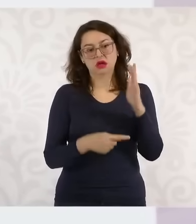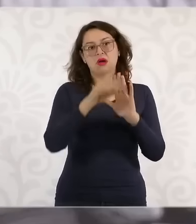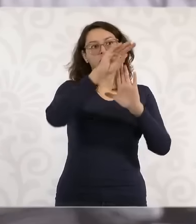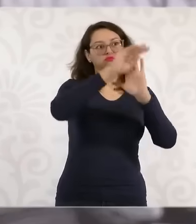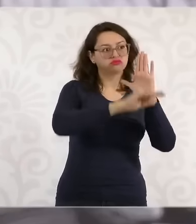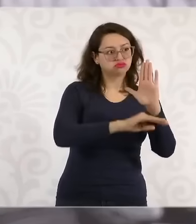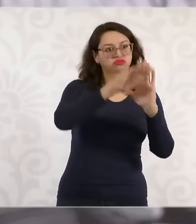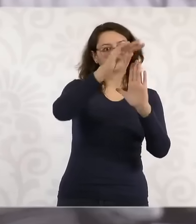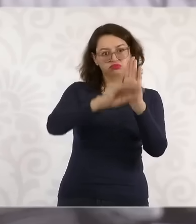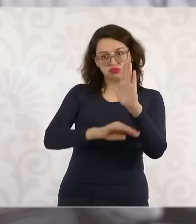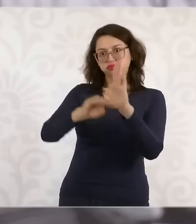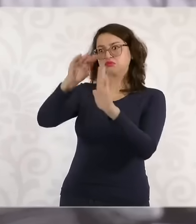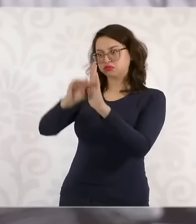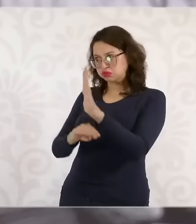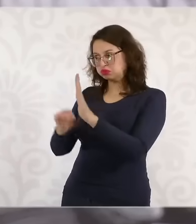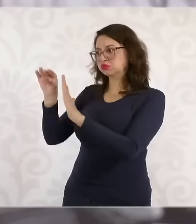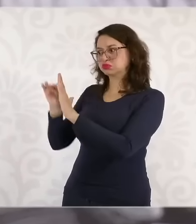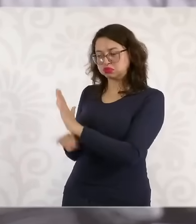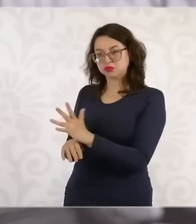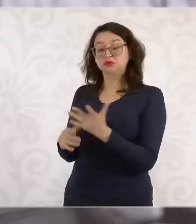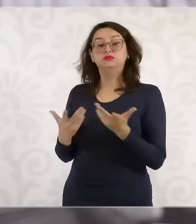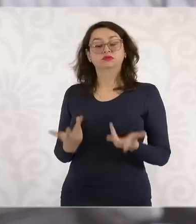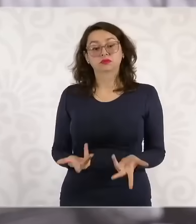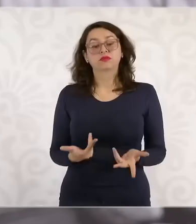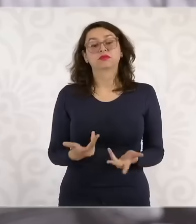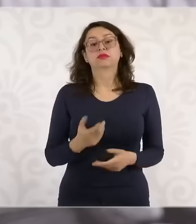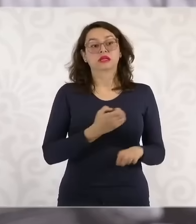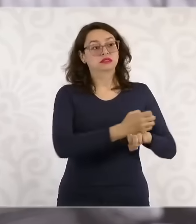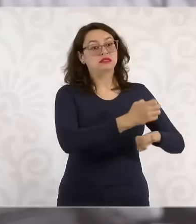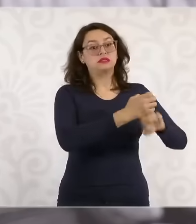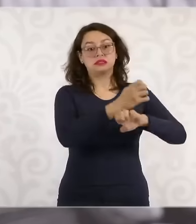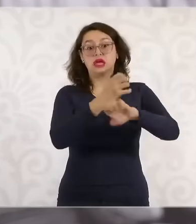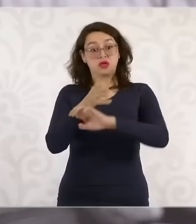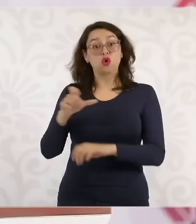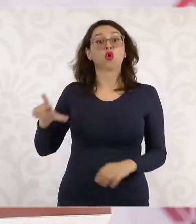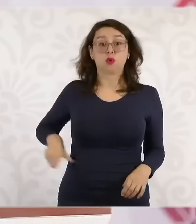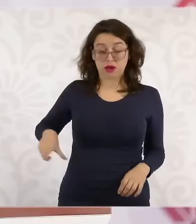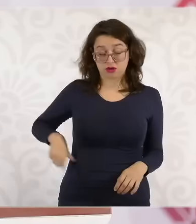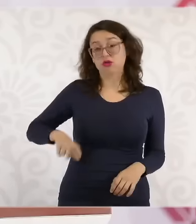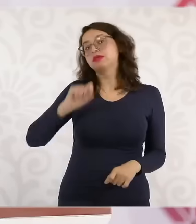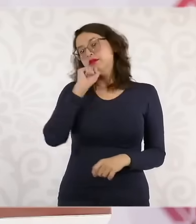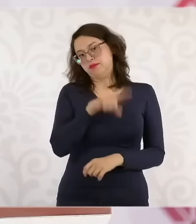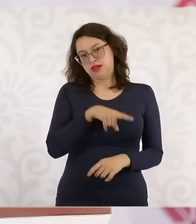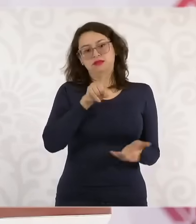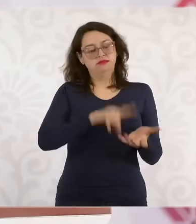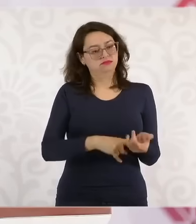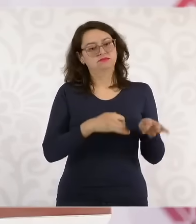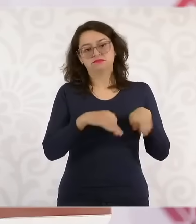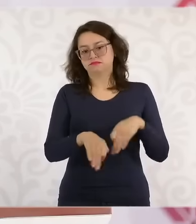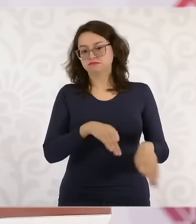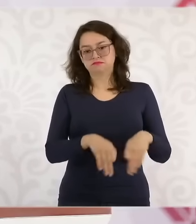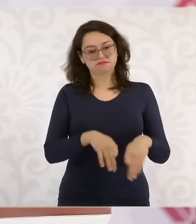donde también están eh trabajando los gobiernos de los estados y es fundamental al que también los